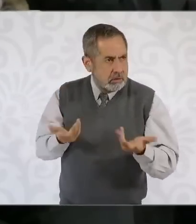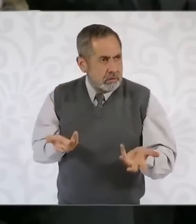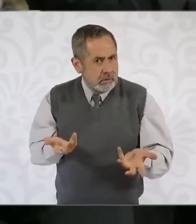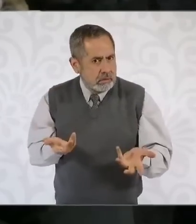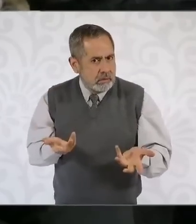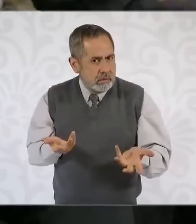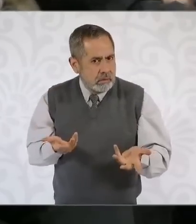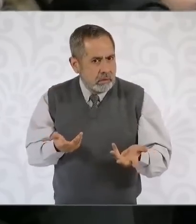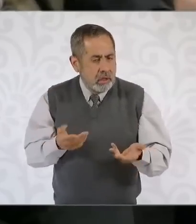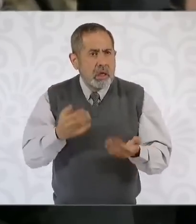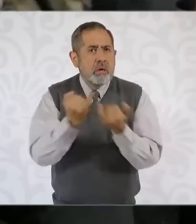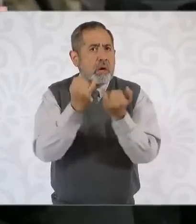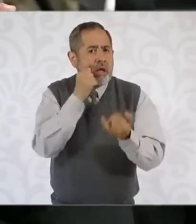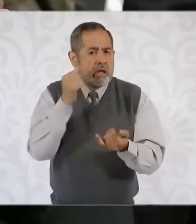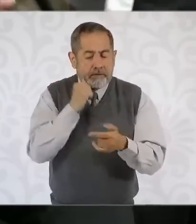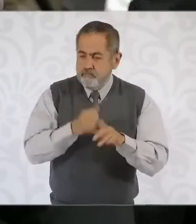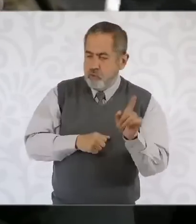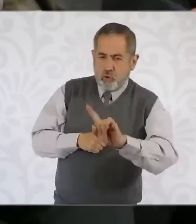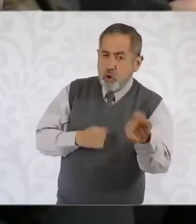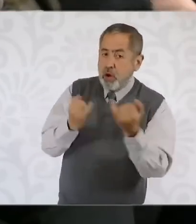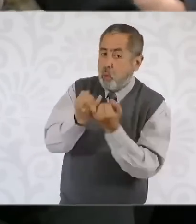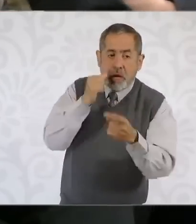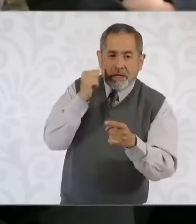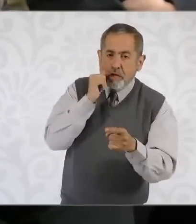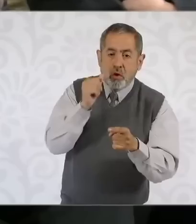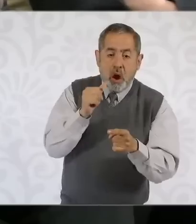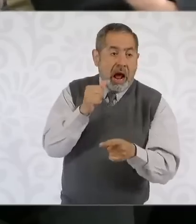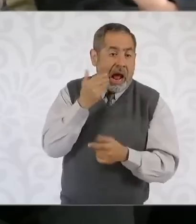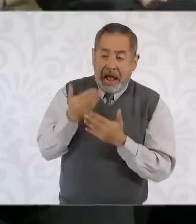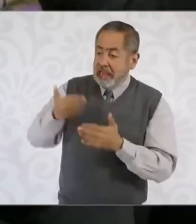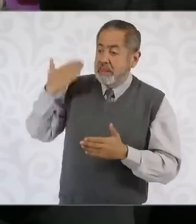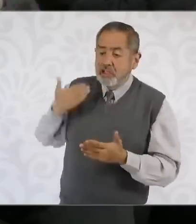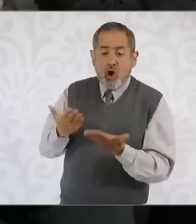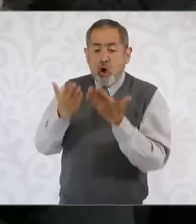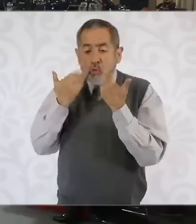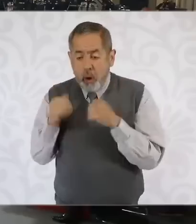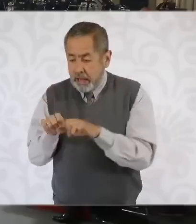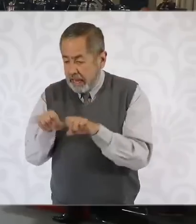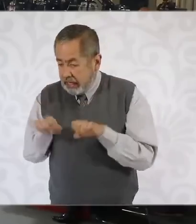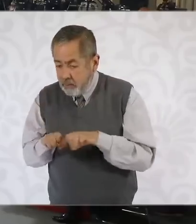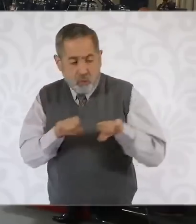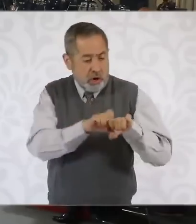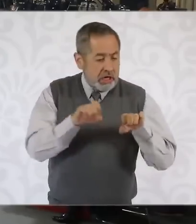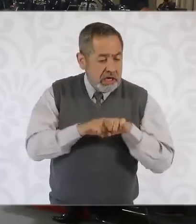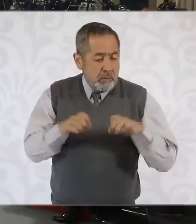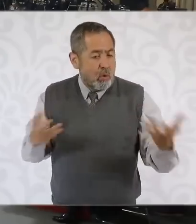esos equipos de trabajo cómo se evalúa Quién evalúa y quién detos presidentes lo va a evaluar